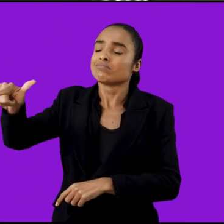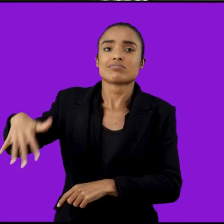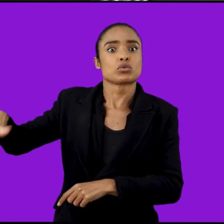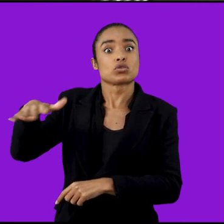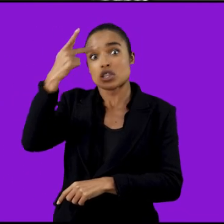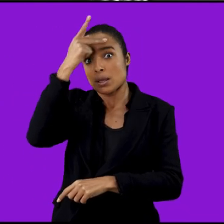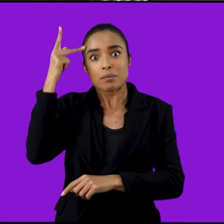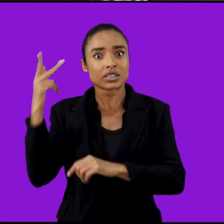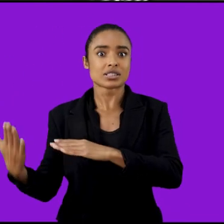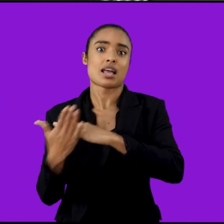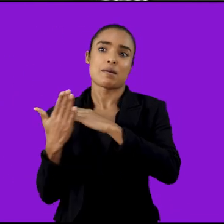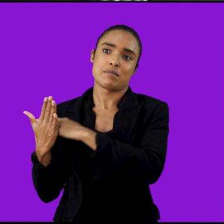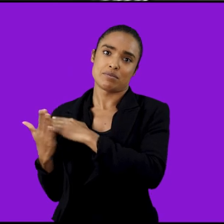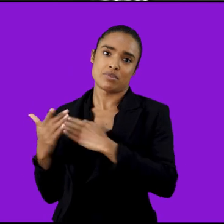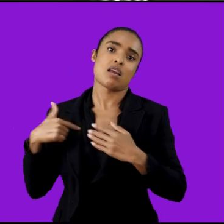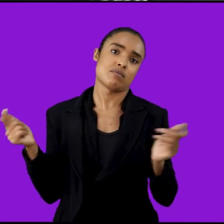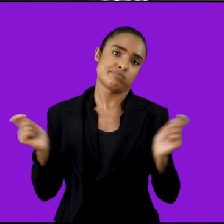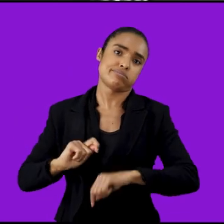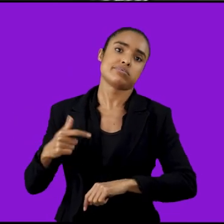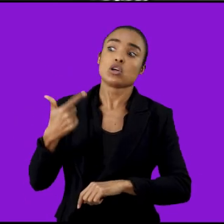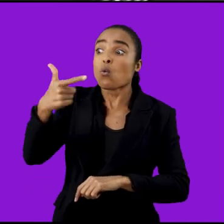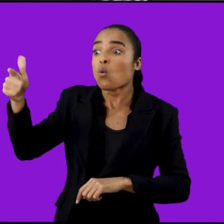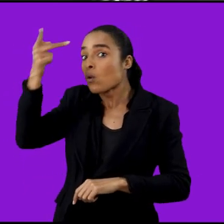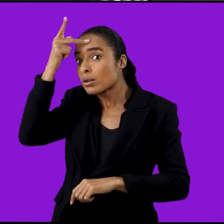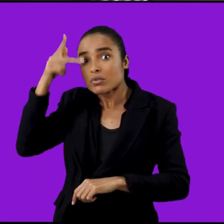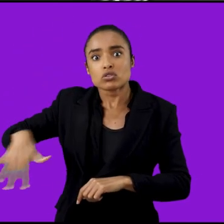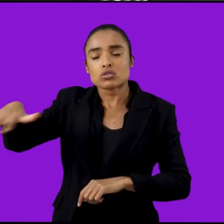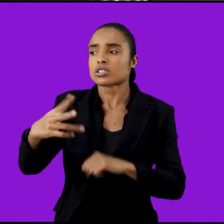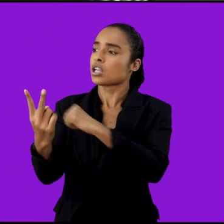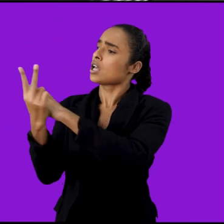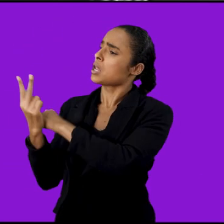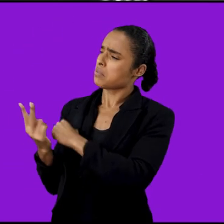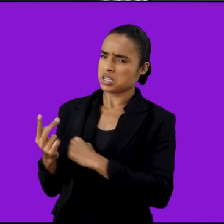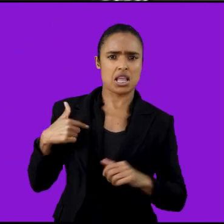ajudarem. Eu me permitir ser cuidada, sabe? Assim, porque as vezes a gente tá lá, firme.